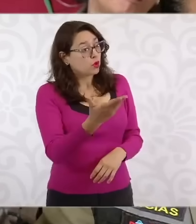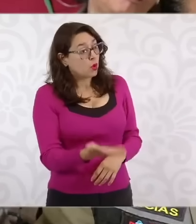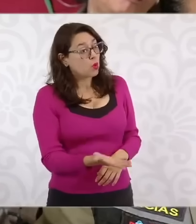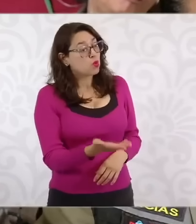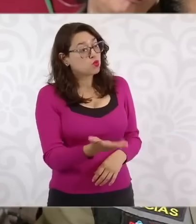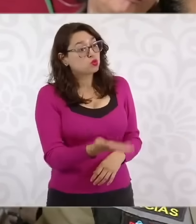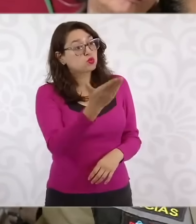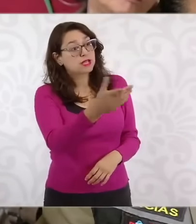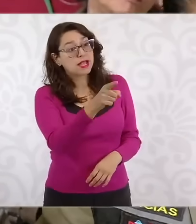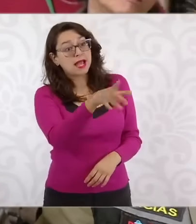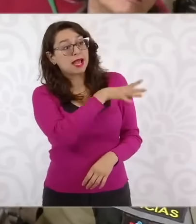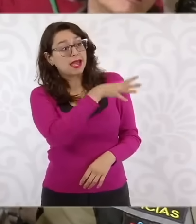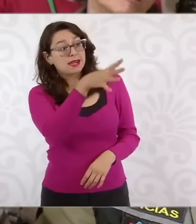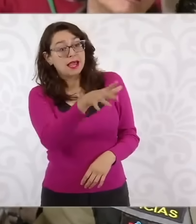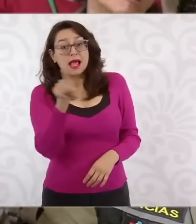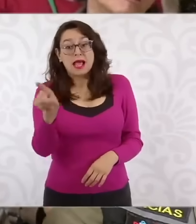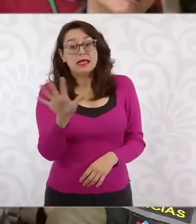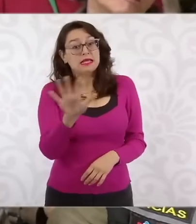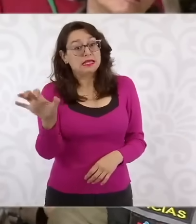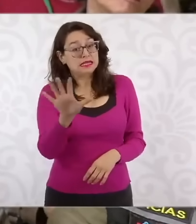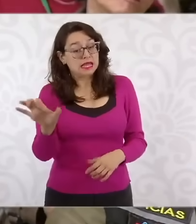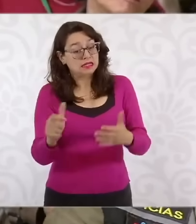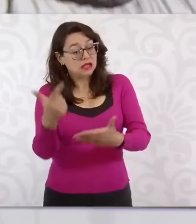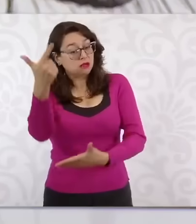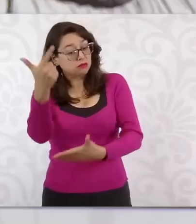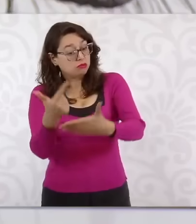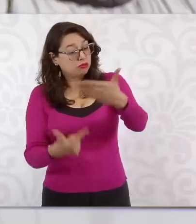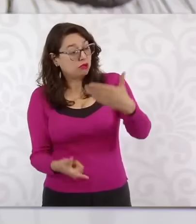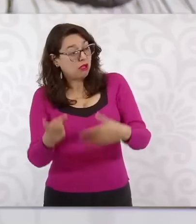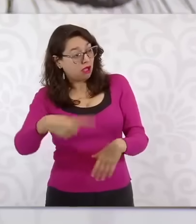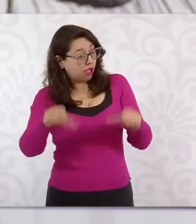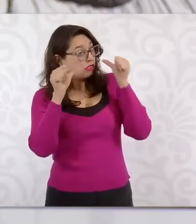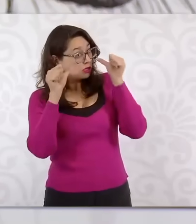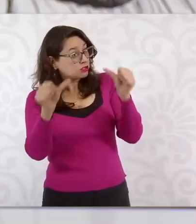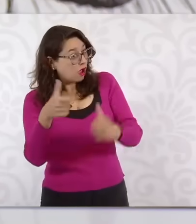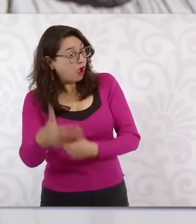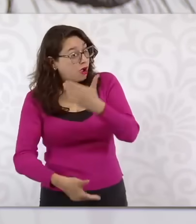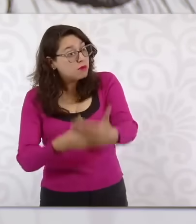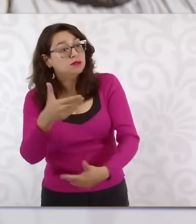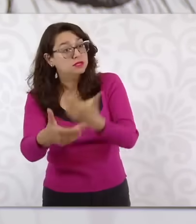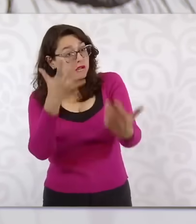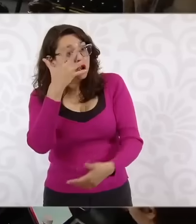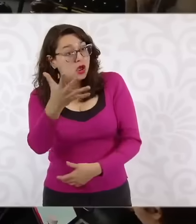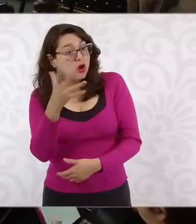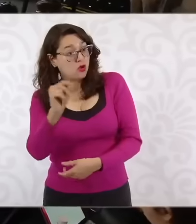estos 500 casos que están ahí desde el 2012? Hay algún caso que se avancen, que no se queden en